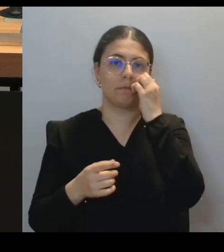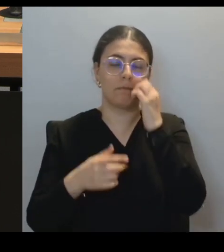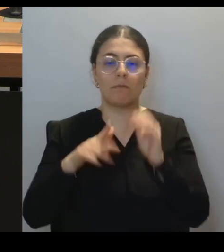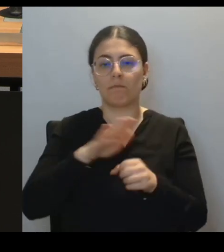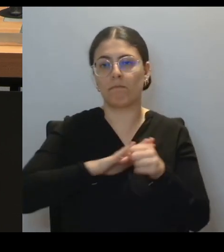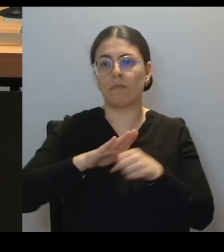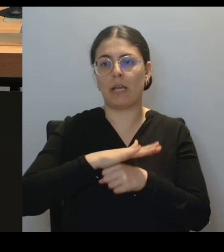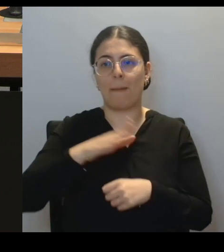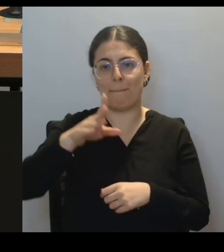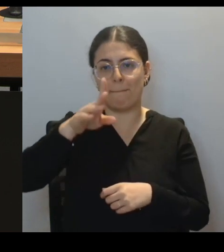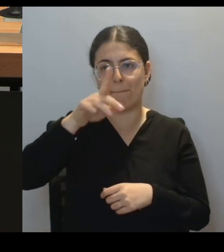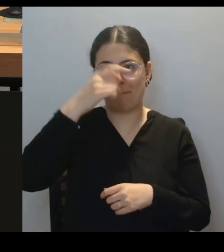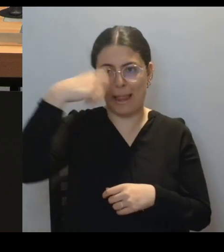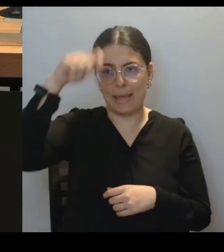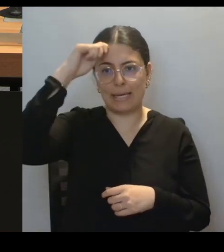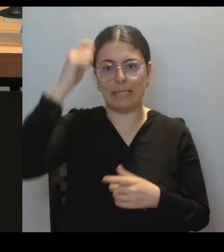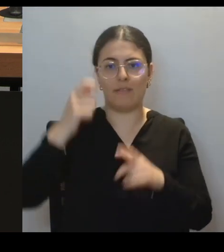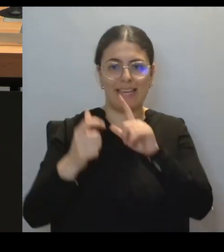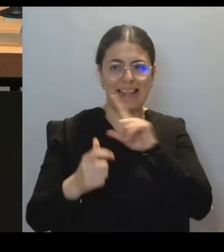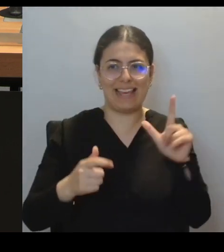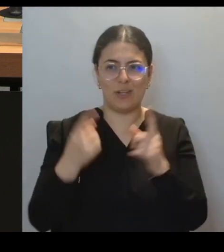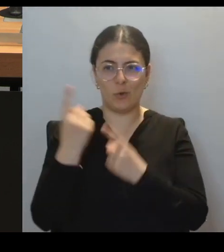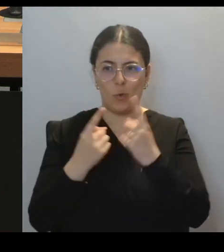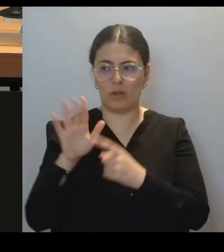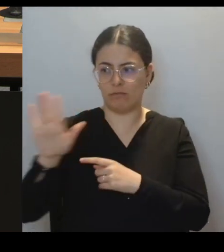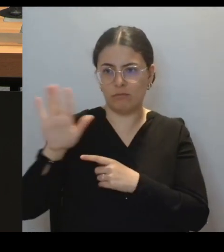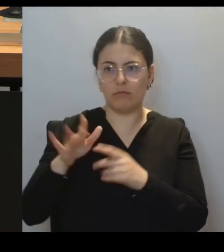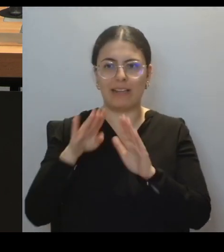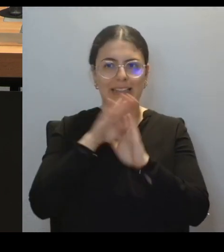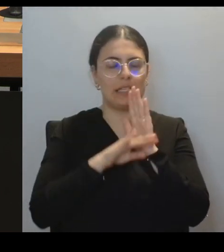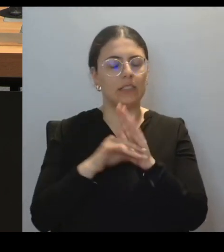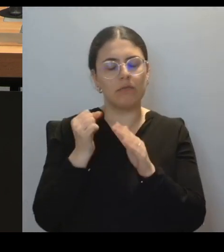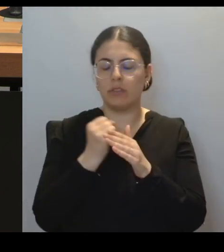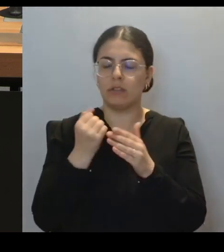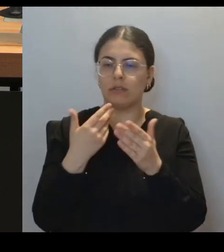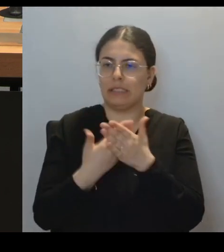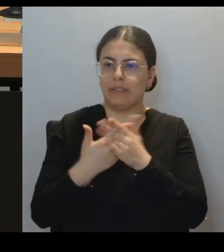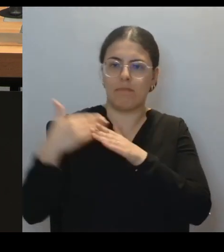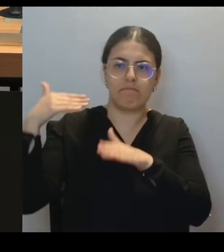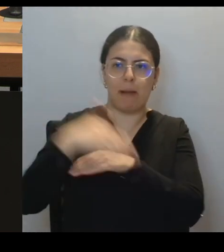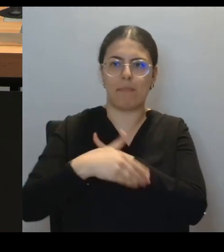dass man der Sache nicht mehr Herr wird. Und es zeigt auf, dass Berlin im Rahmen der Sicherheitsbewältigung